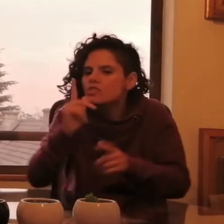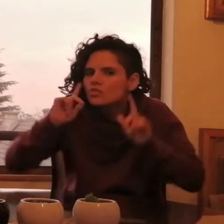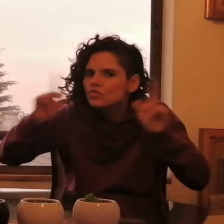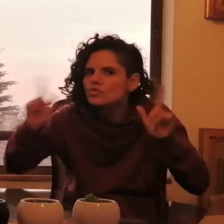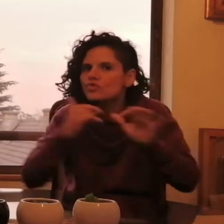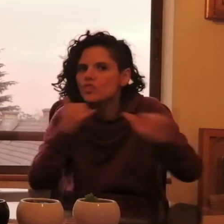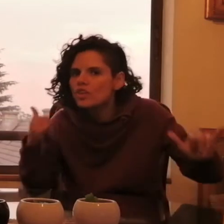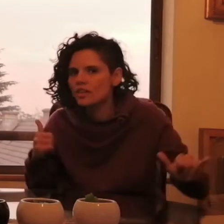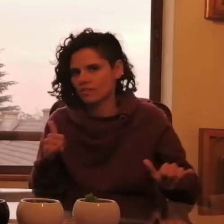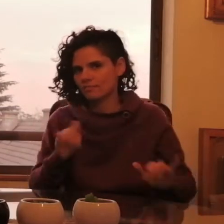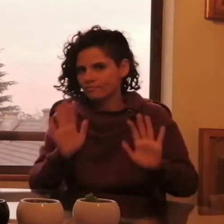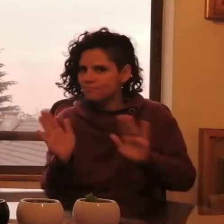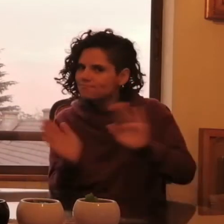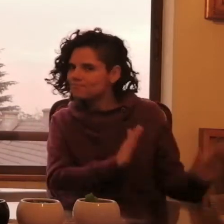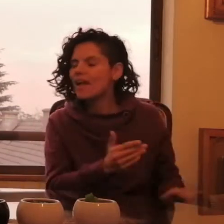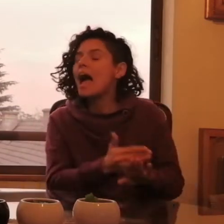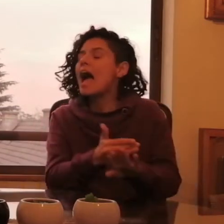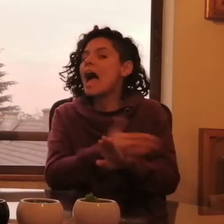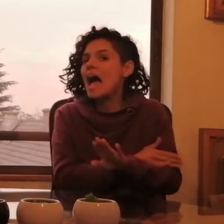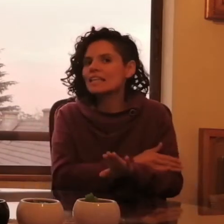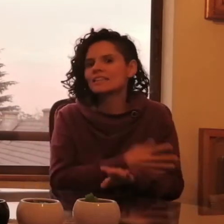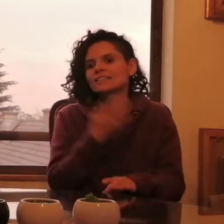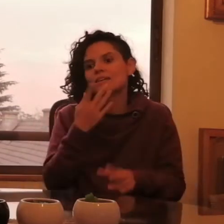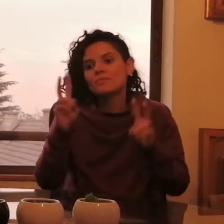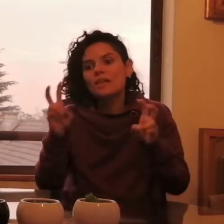porque antes que nada antes de seguir con este estamos hablando de música